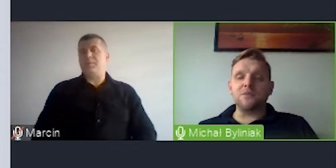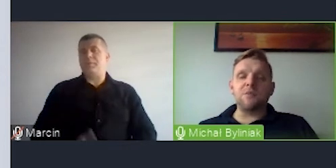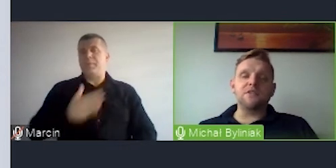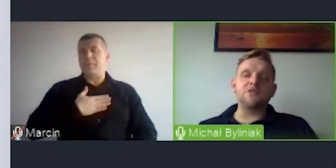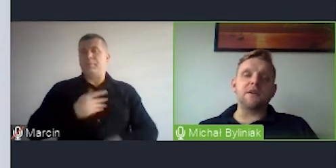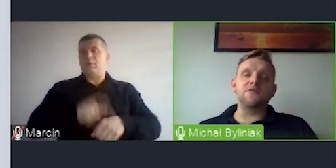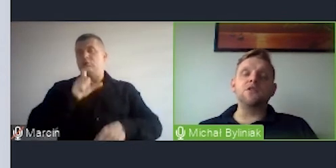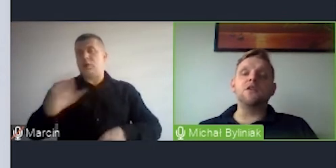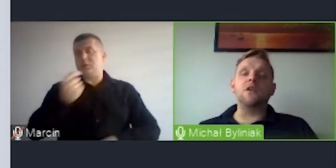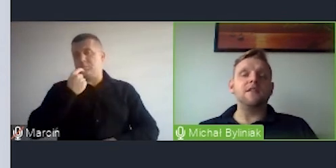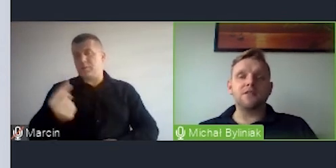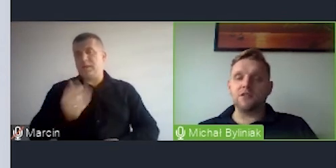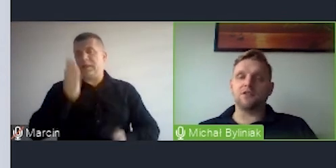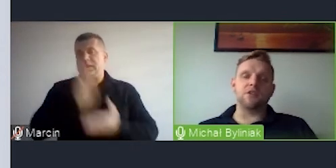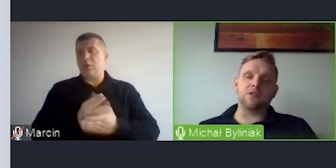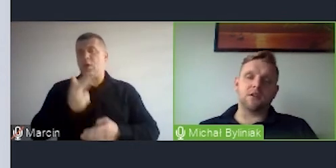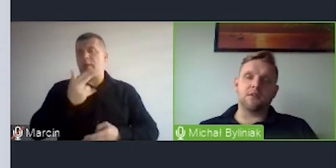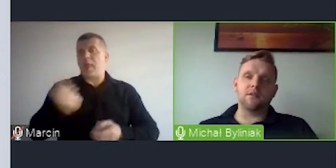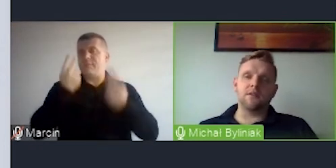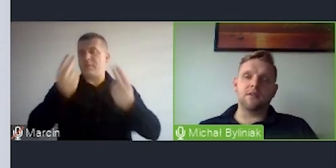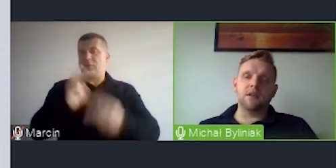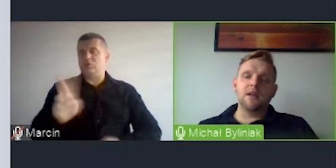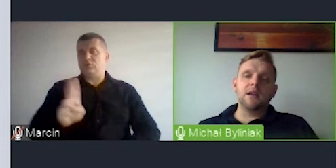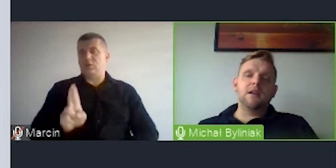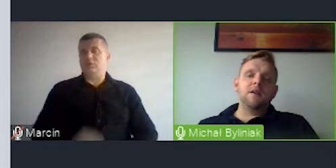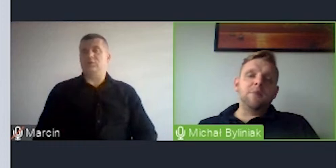żeby powiedzieć Państwu tylko o najważniejszych rzeczach.